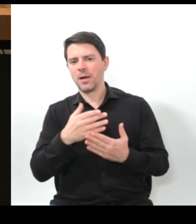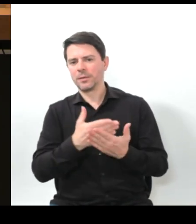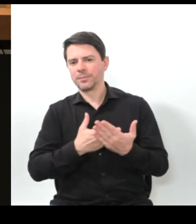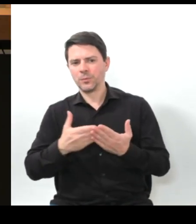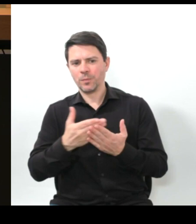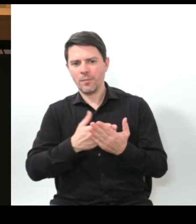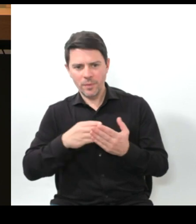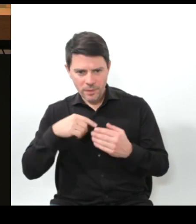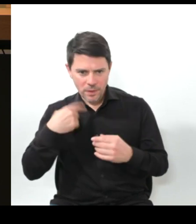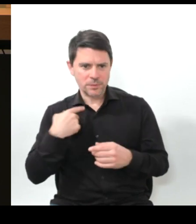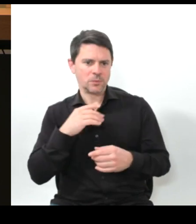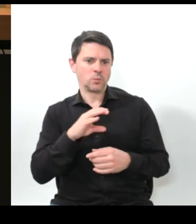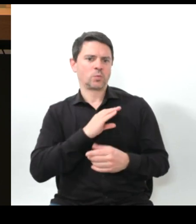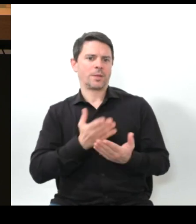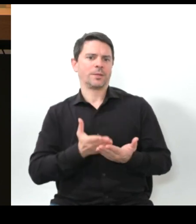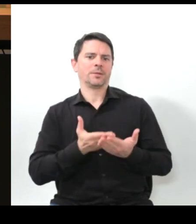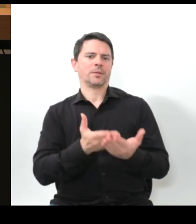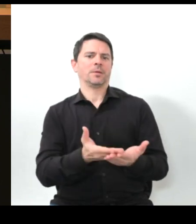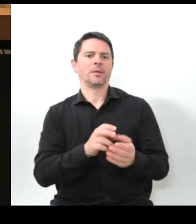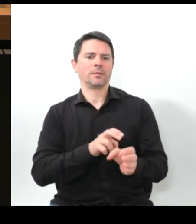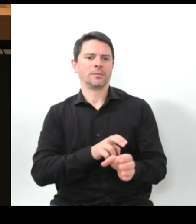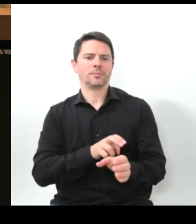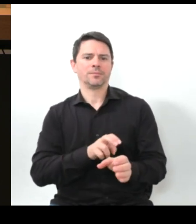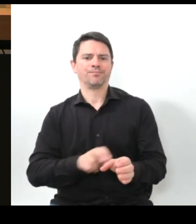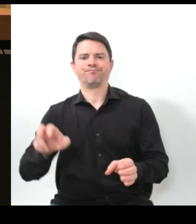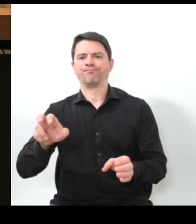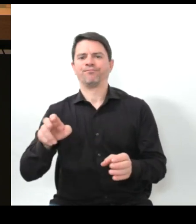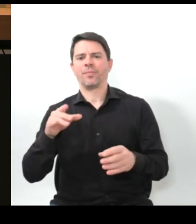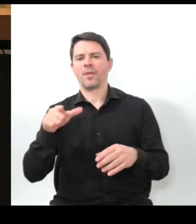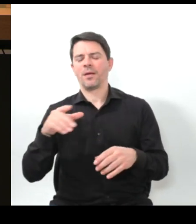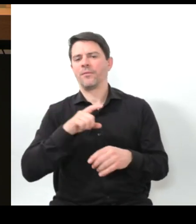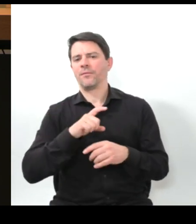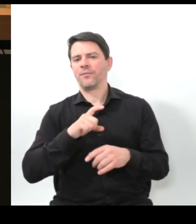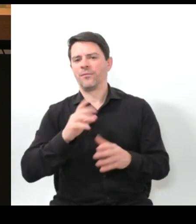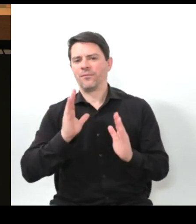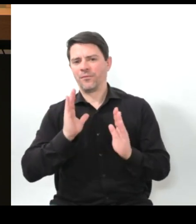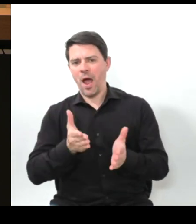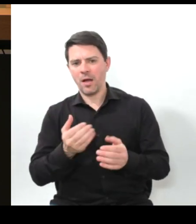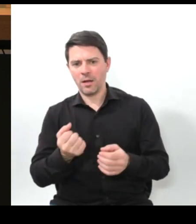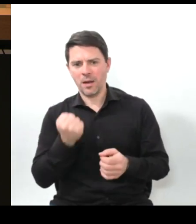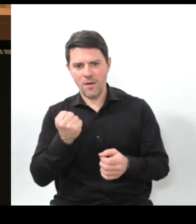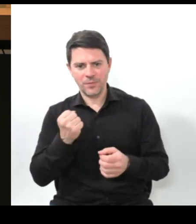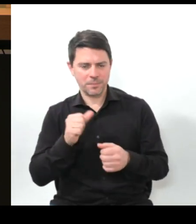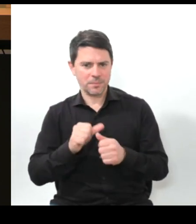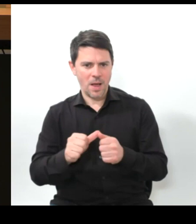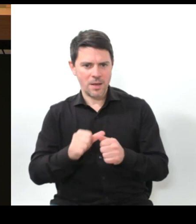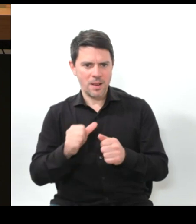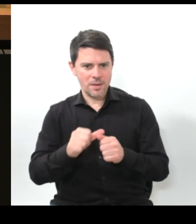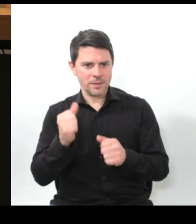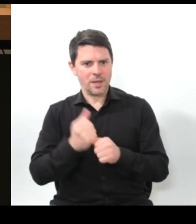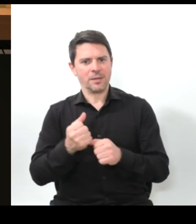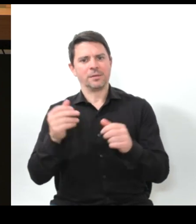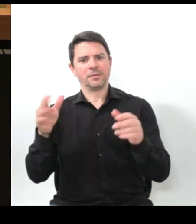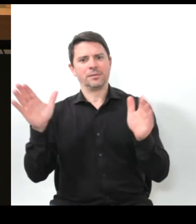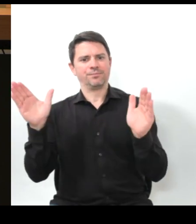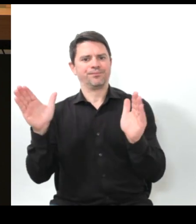jungen Menschen, die vielleicht heute zuhören Die machen das nicht nur wegen des Fachkräftemangels, sondern